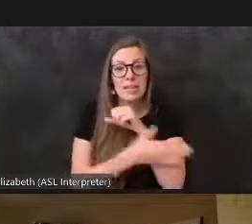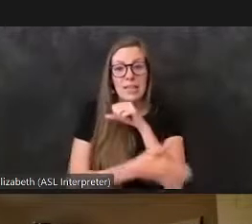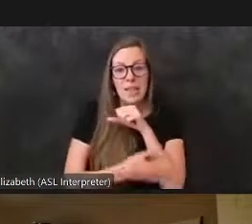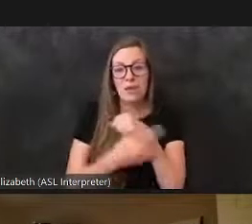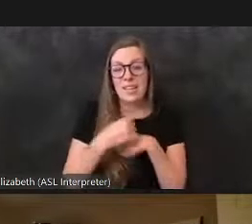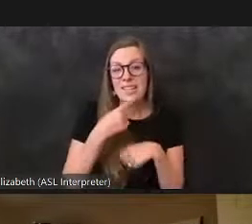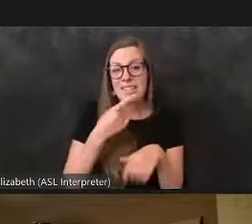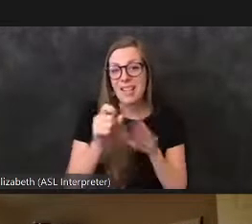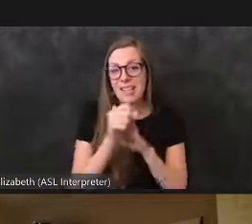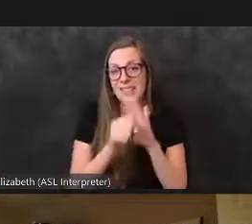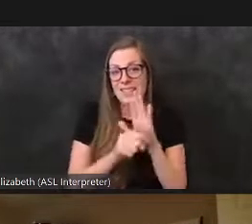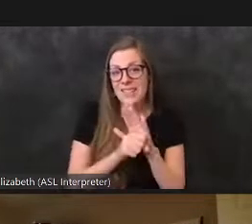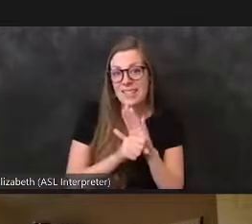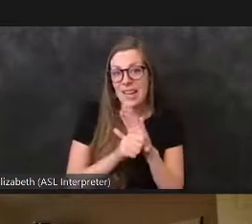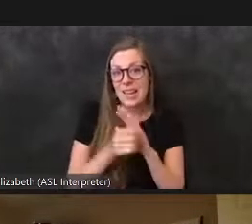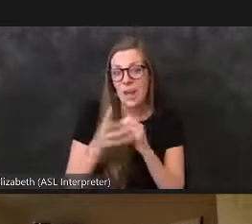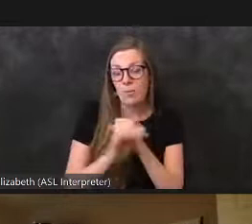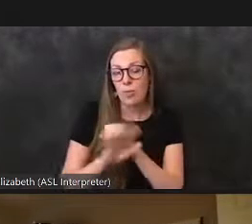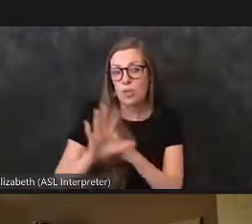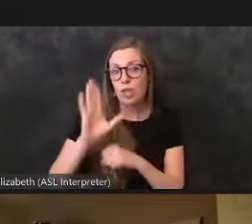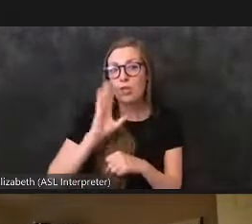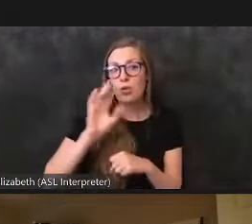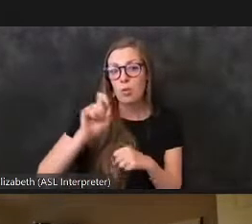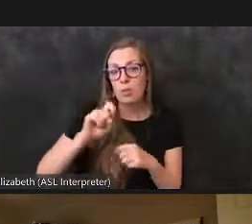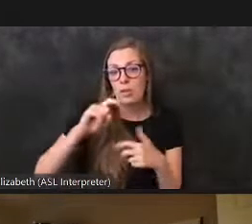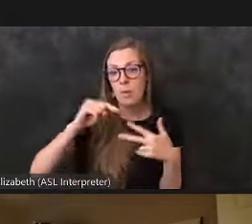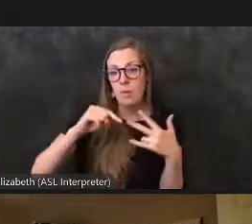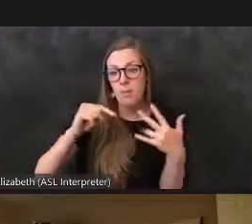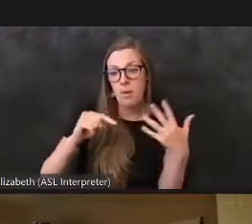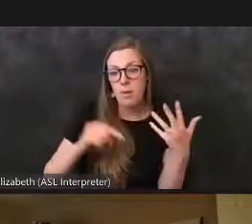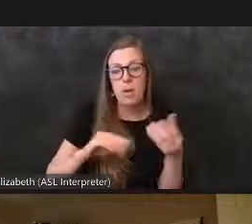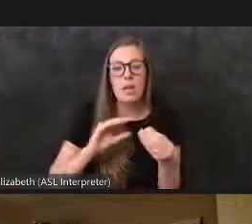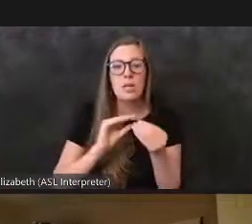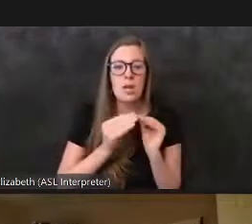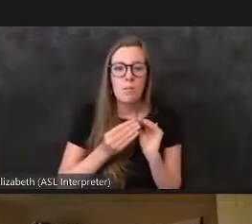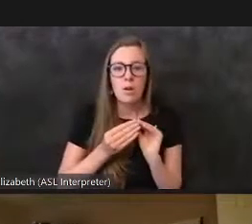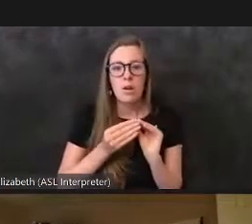Condado le está diciendo al Estado Ilusin van a necesitar cierto número de